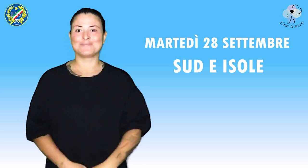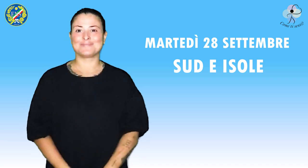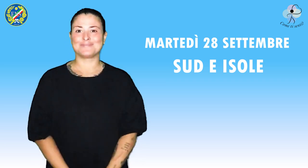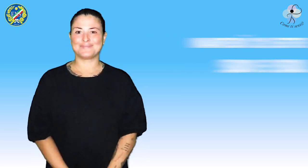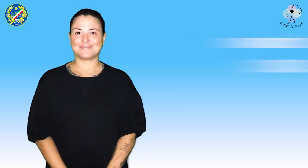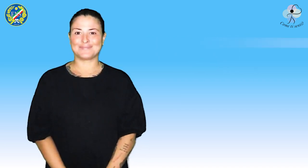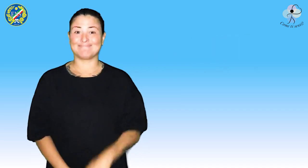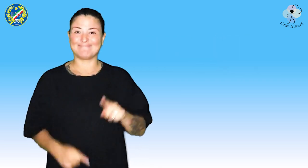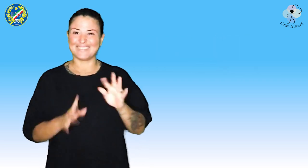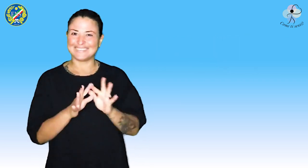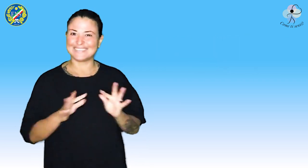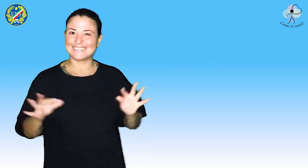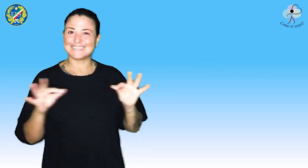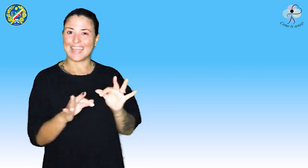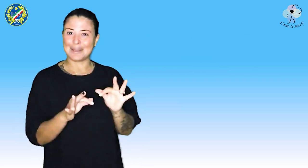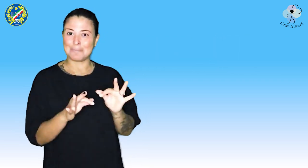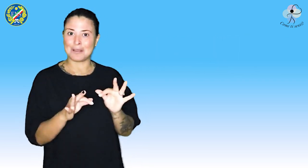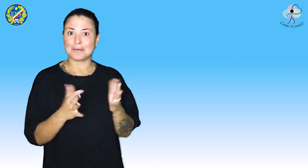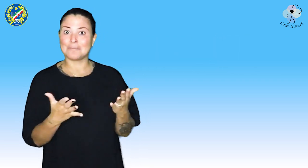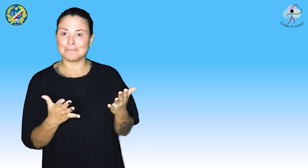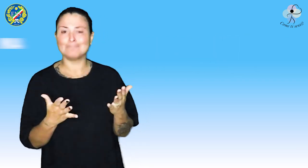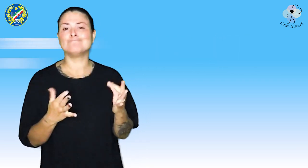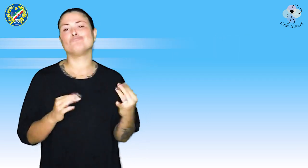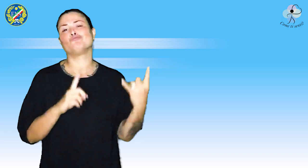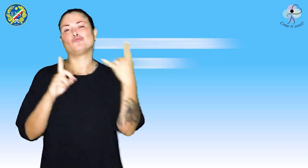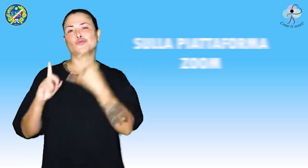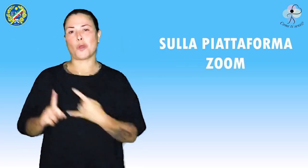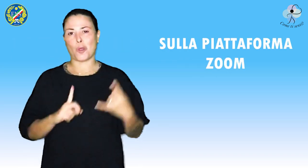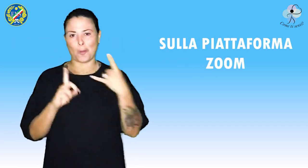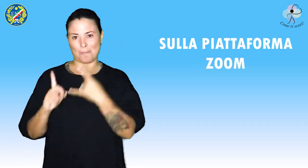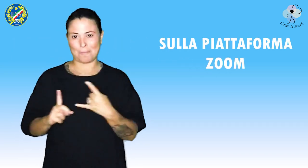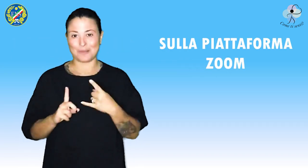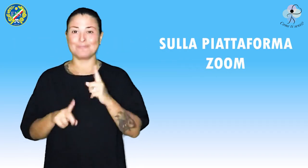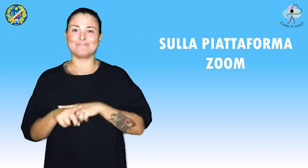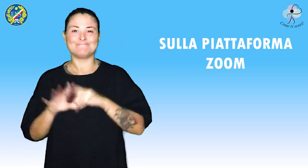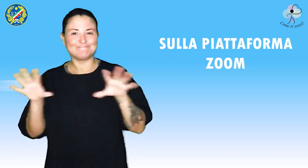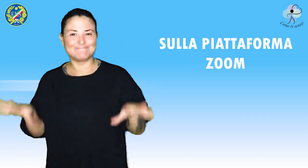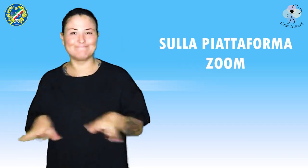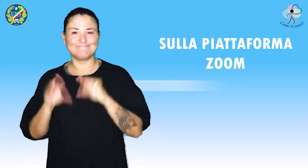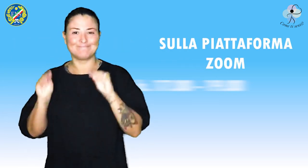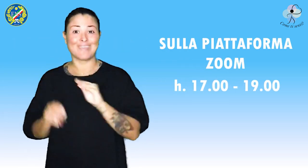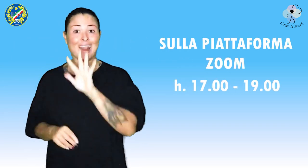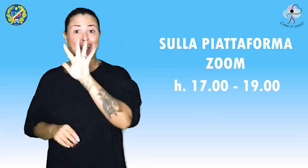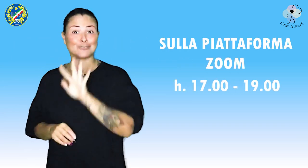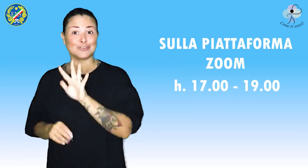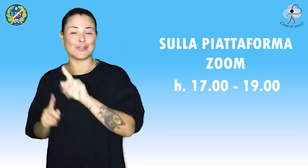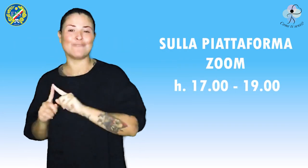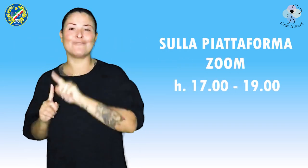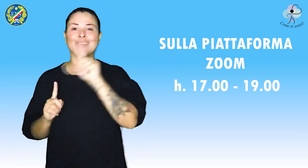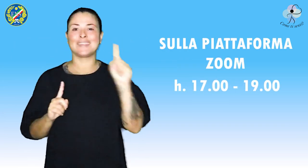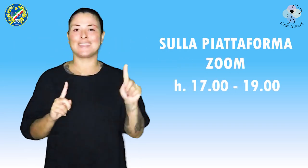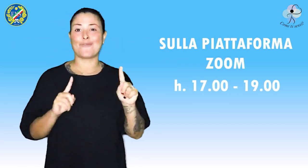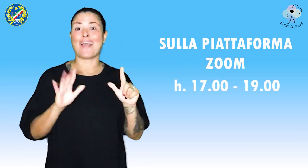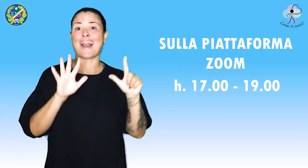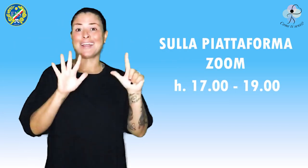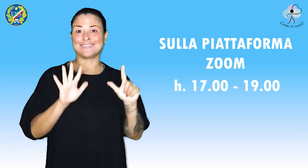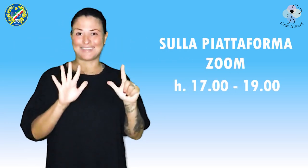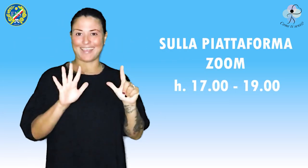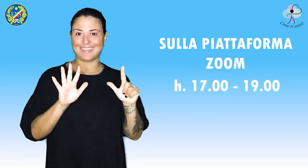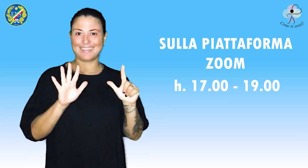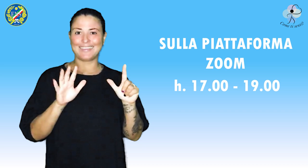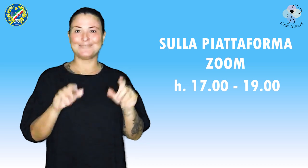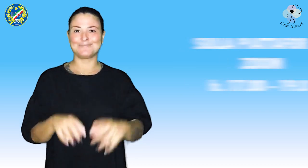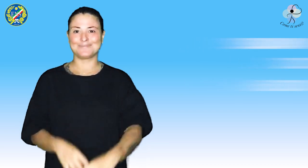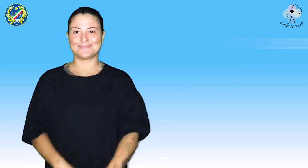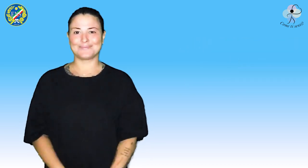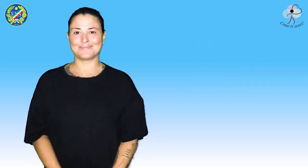Martedì 28 settembre per il sud e isole.